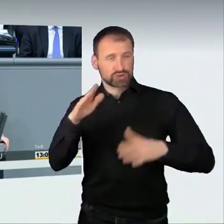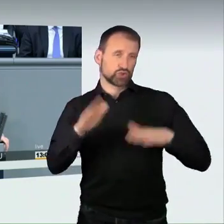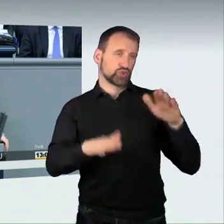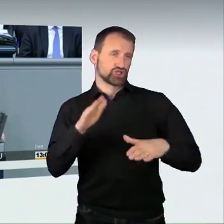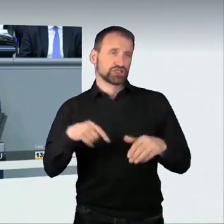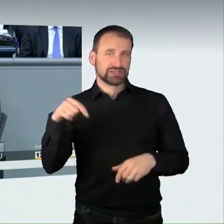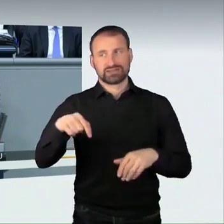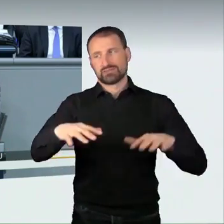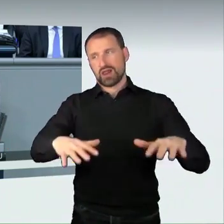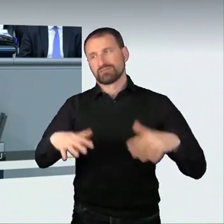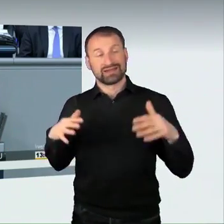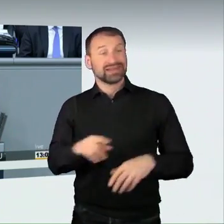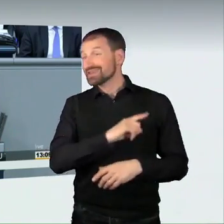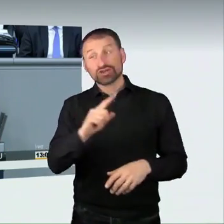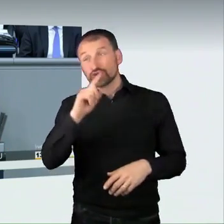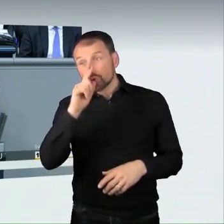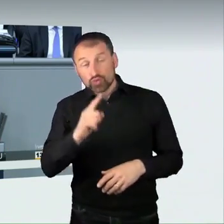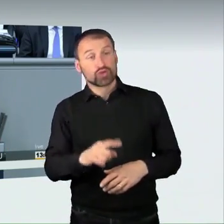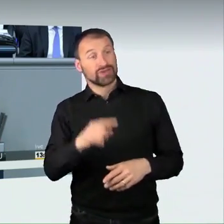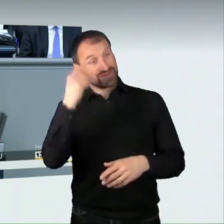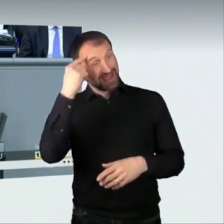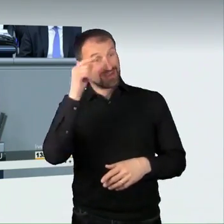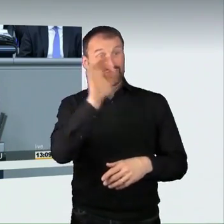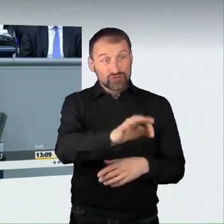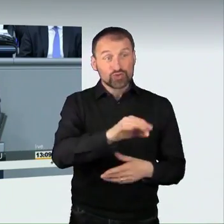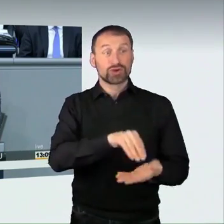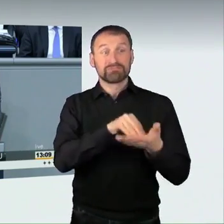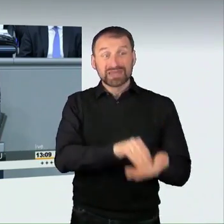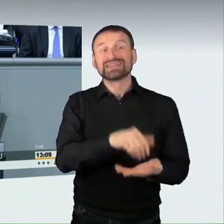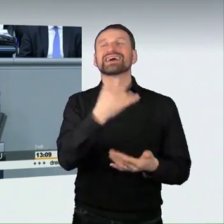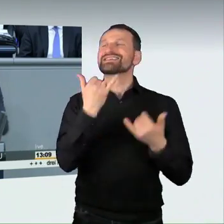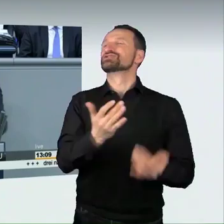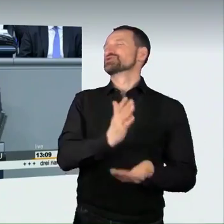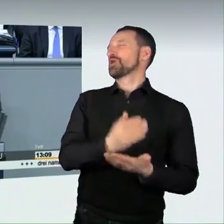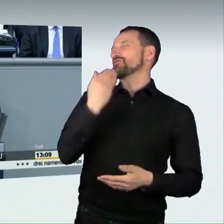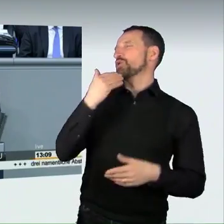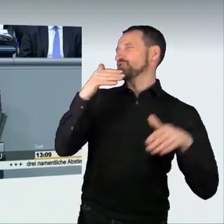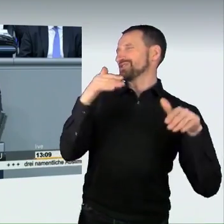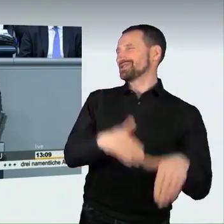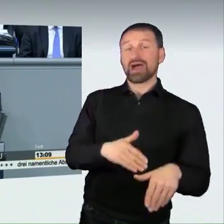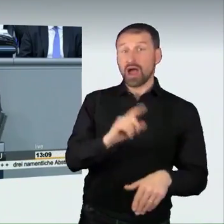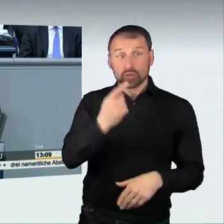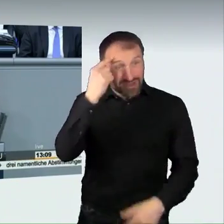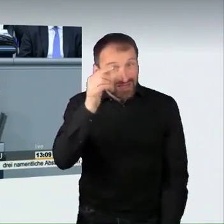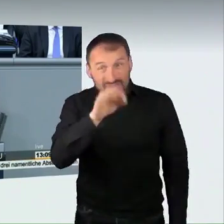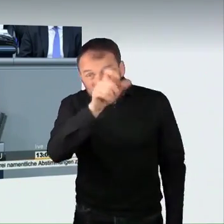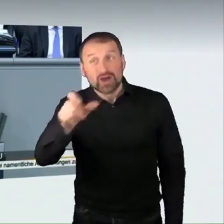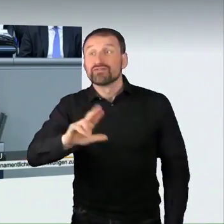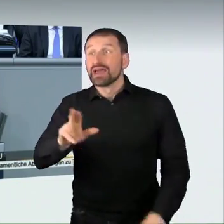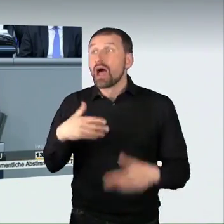schon eine Wohnung hat, sondern auch den Mieter, der keine Wohnung hat, damit er in Zukunft eine Wohnung haben wird. Das geht in diesem Land